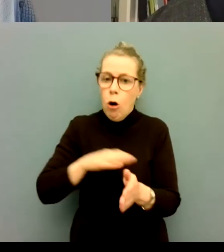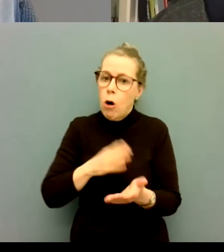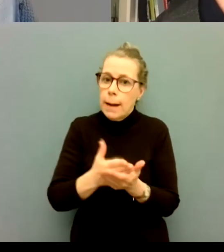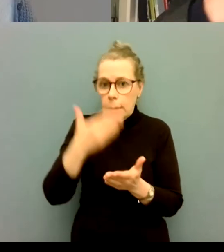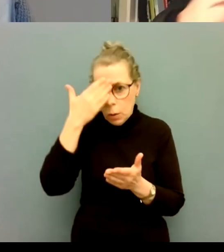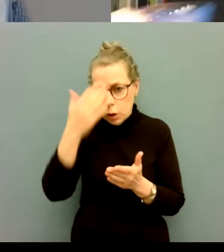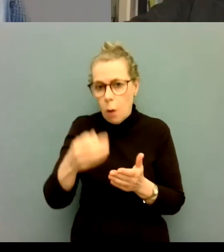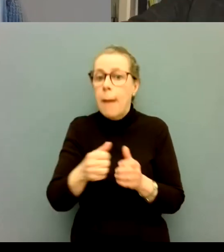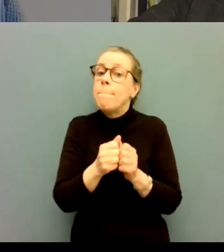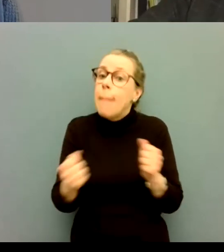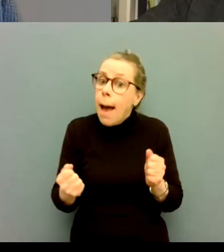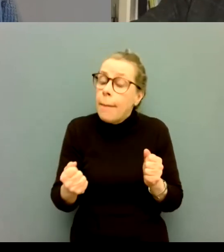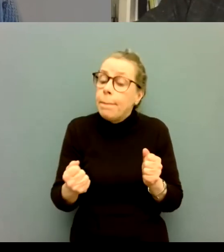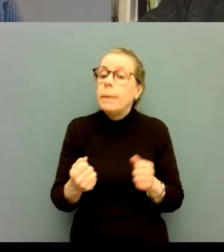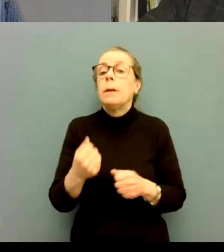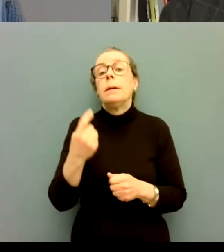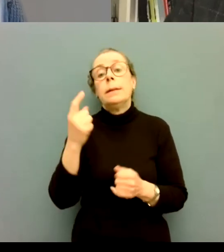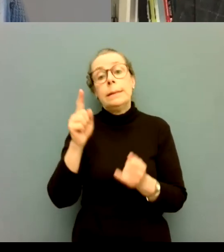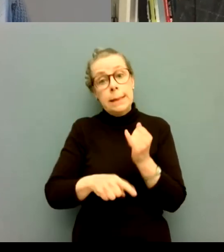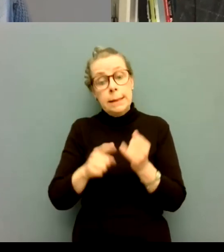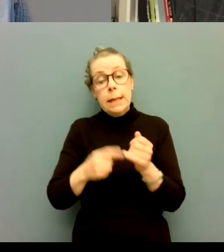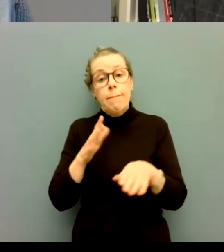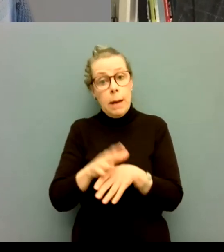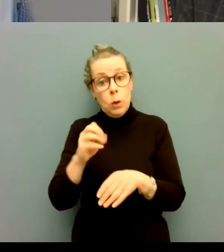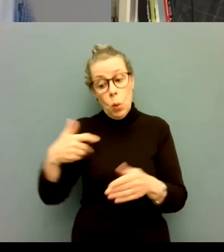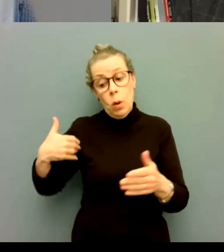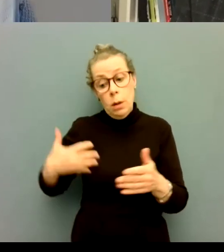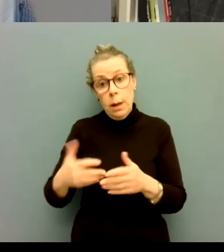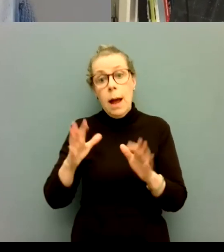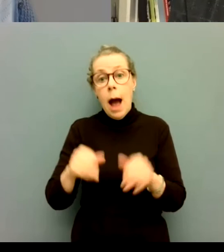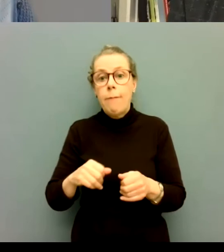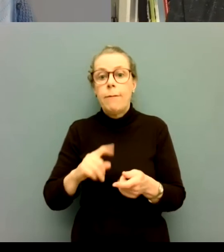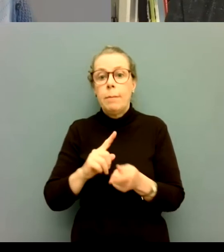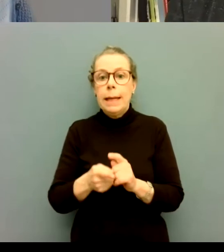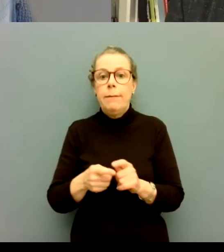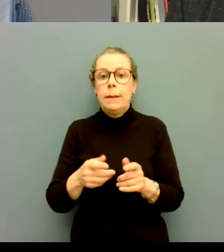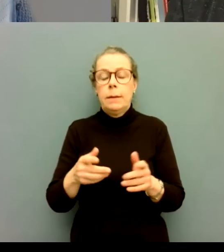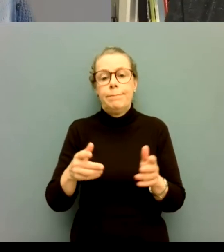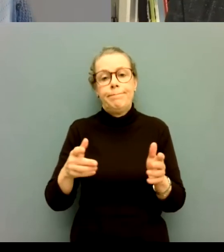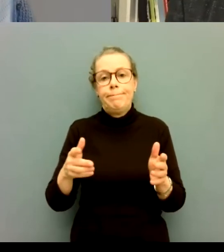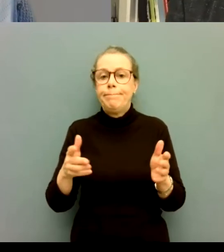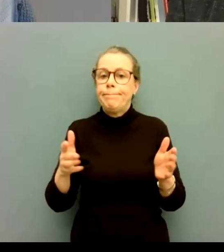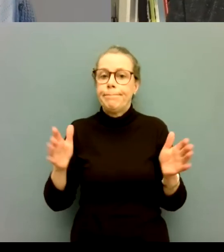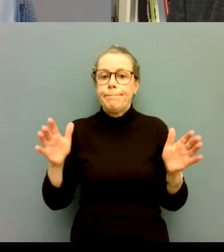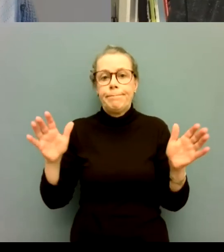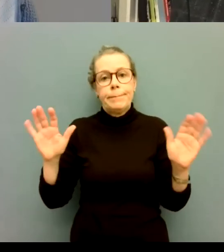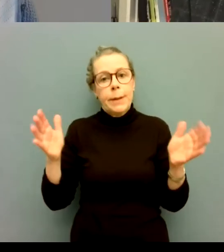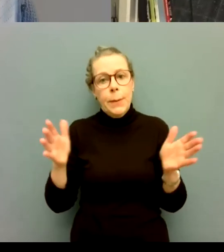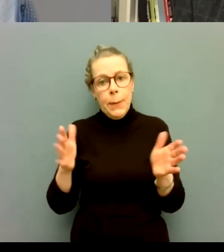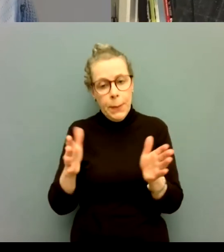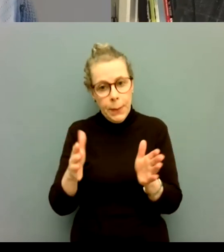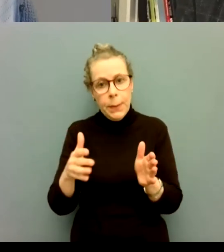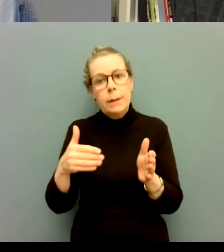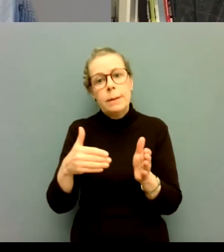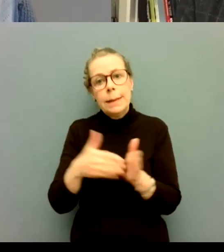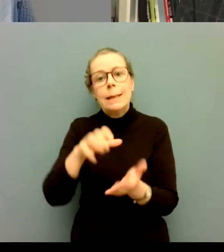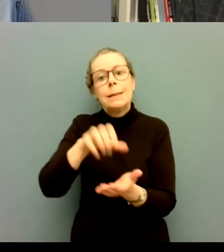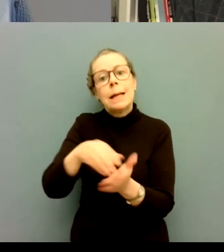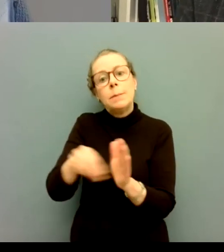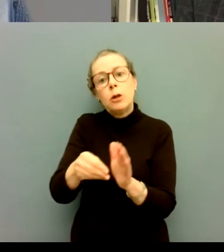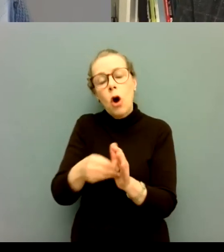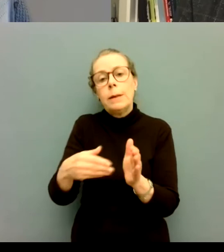Men, de senaste 15 åren har det skett en successiv urholkning av statsbidraget-